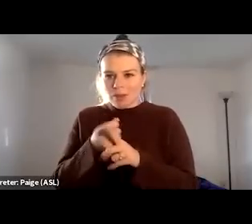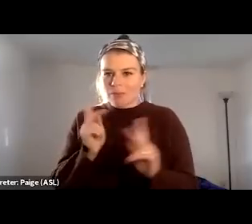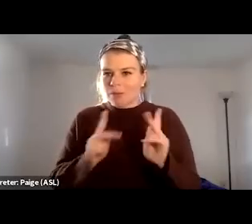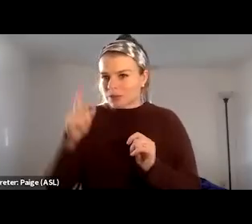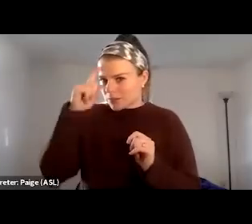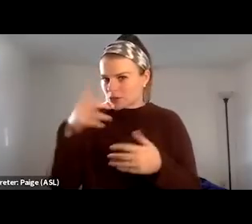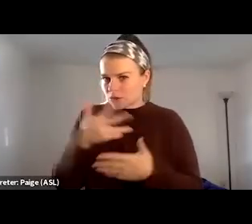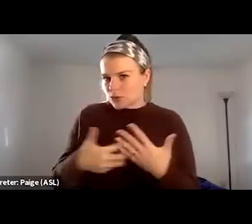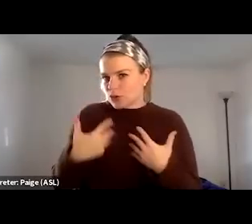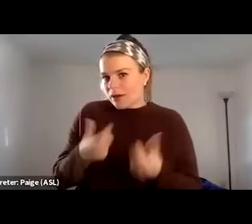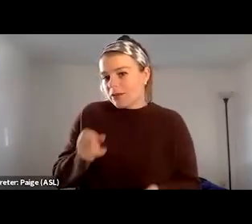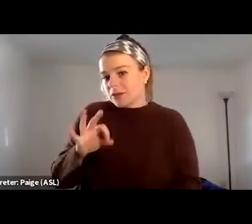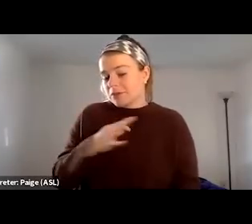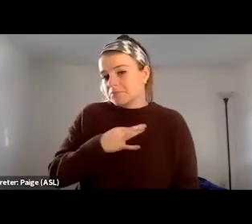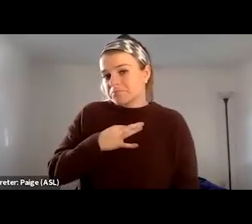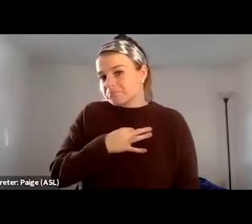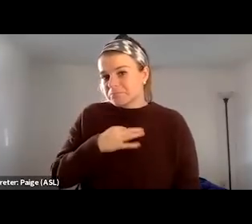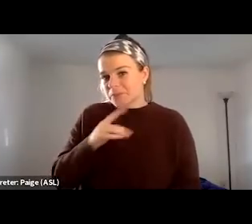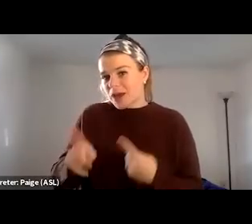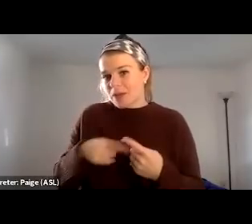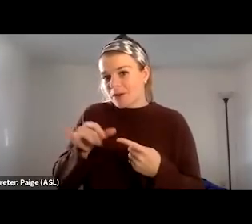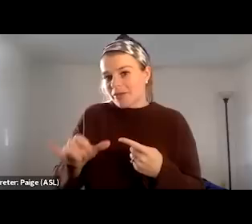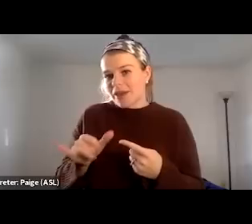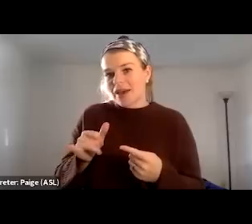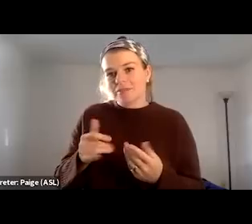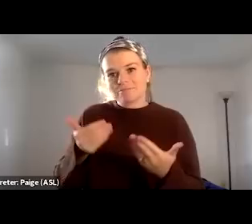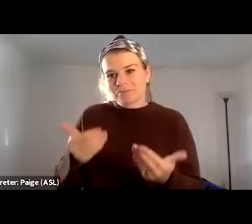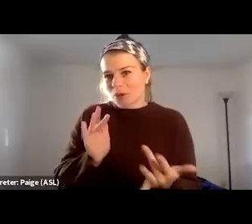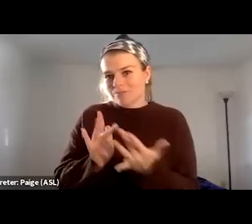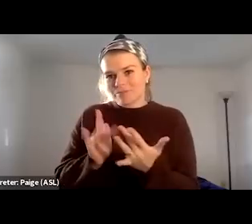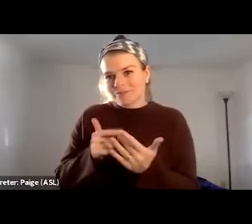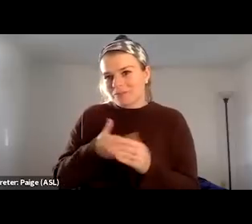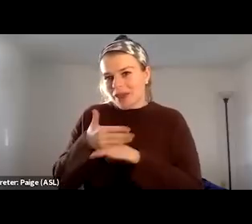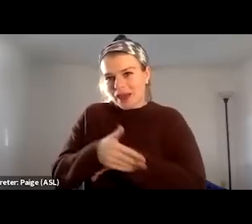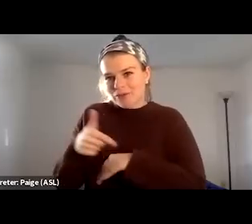Si están interesados en ese espacio, siéntanse libres de ponerse en contacto después. Me encantaría hablar más sobre eso.